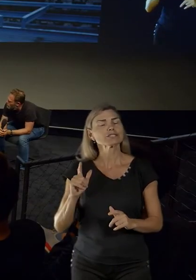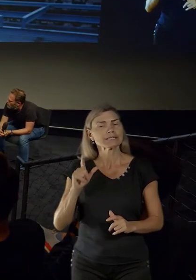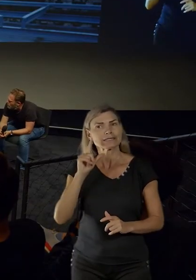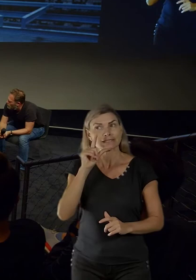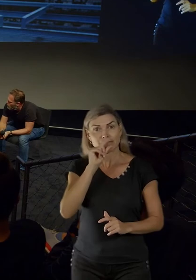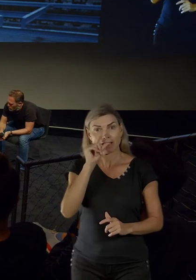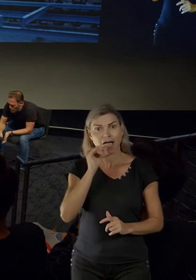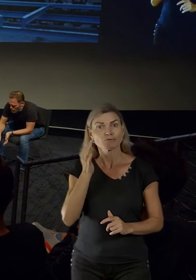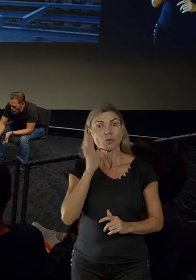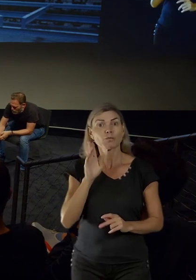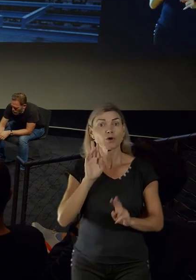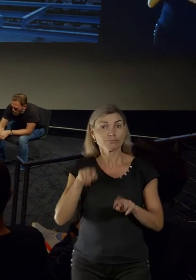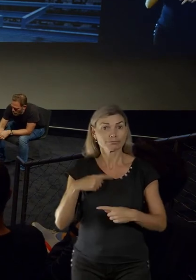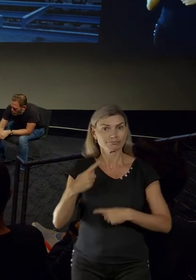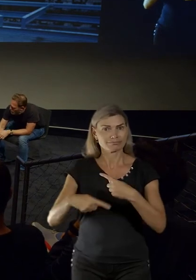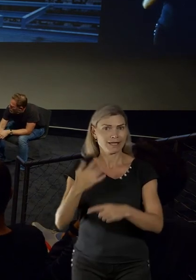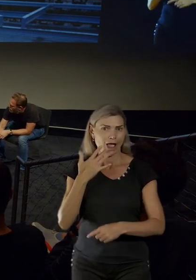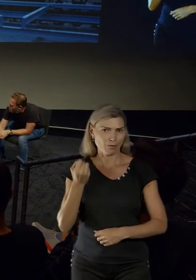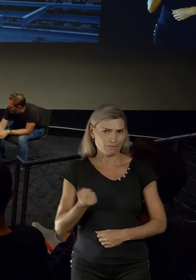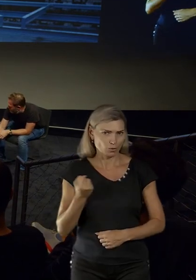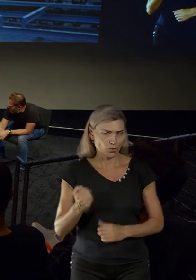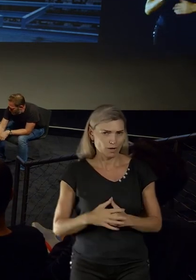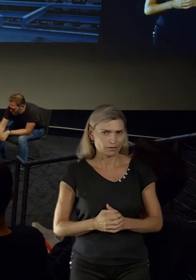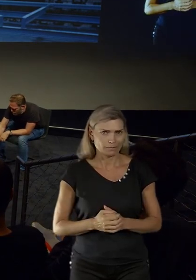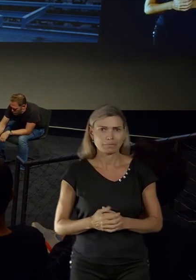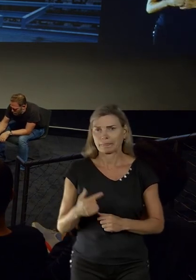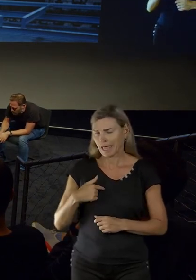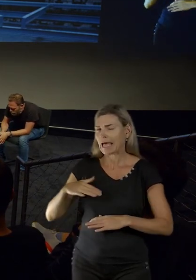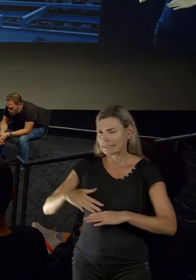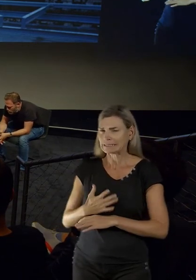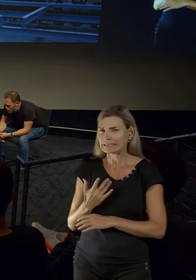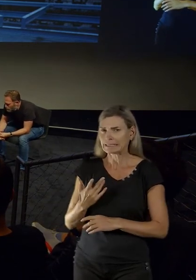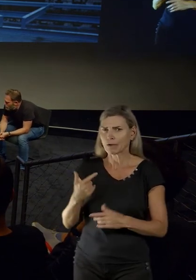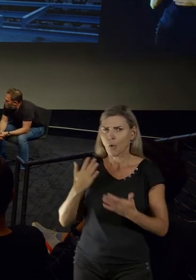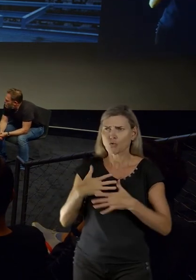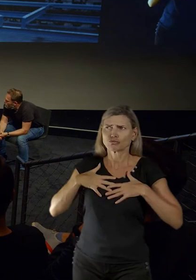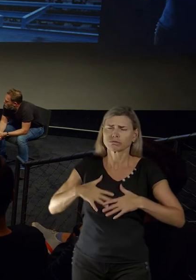Já to vnímám, my to vnímáme, protože jsme v tom ponoření dlouhodobě, že to není snadný.